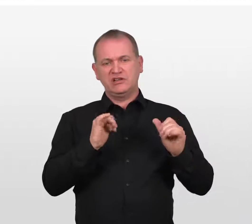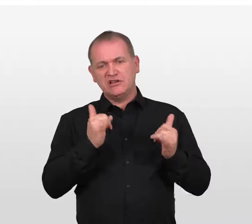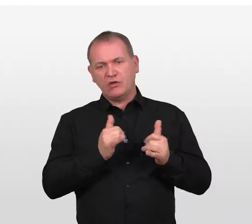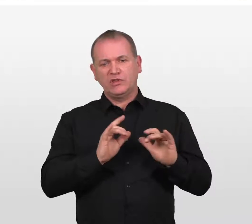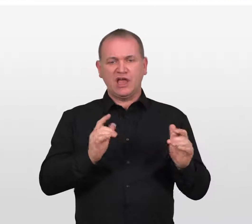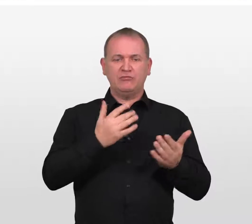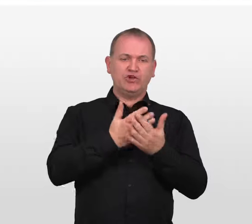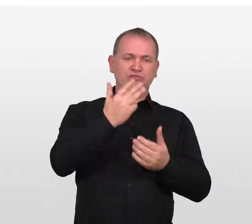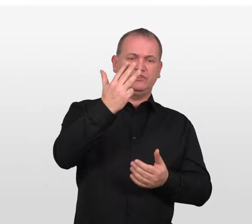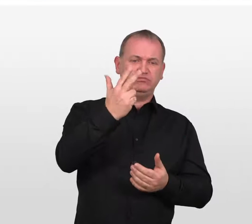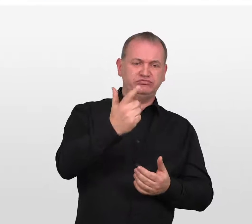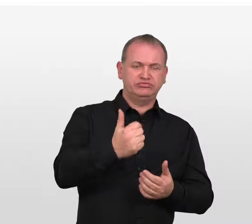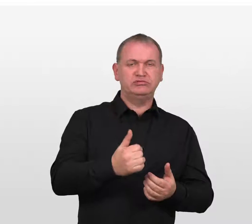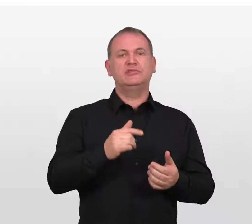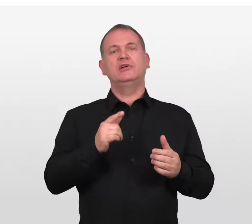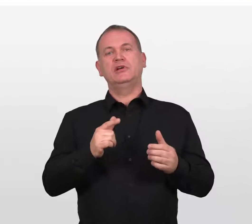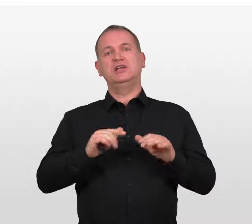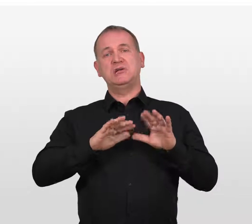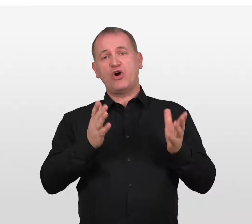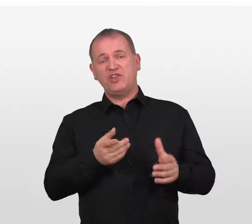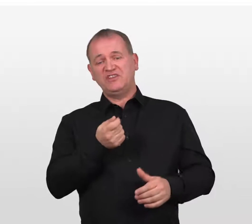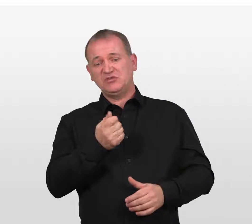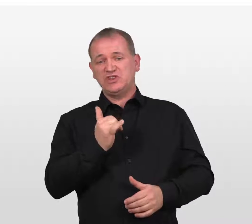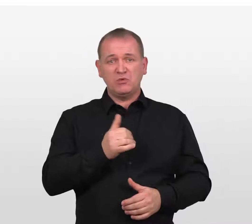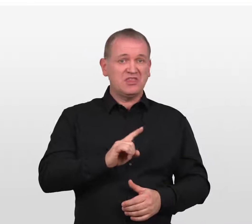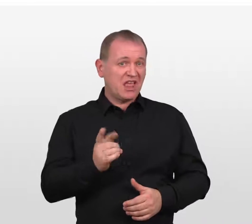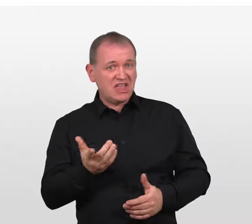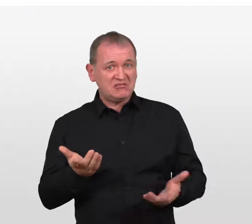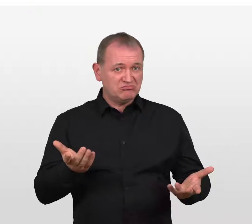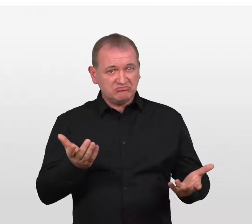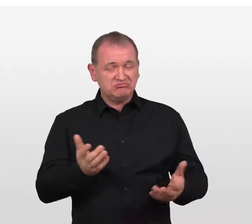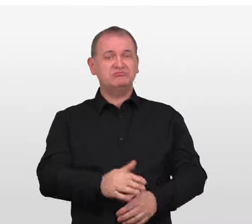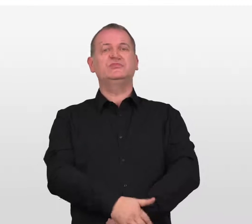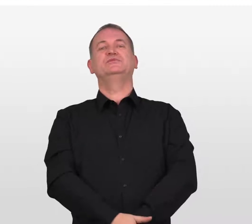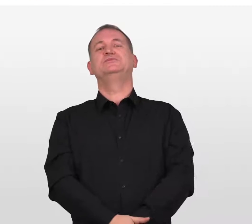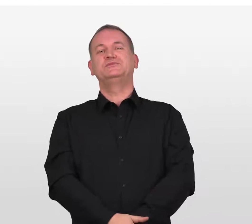von vier Gefährdungsklassen eingestuft.